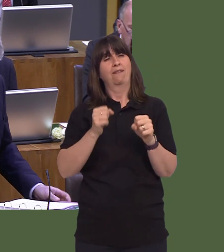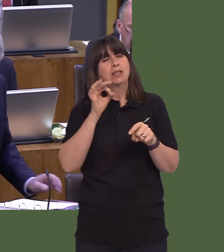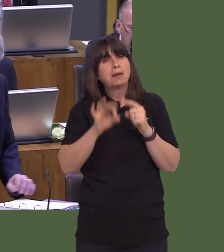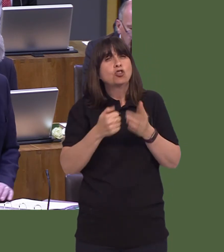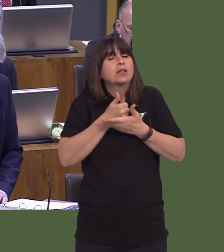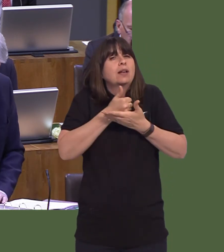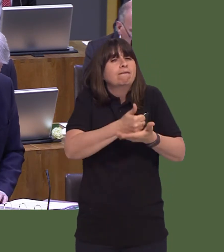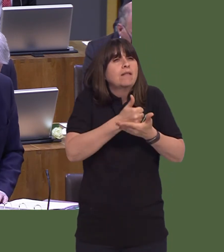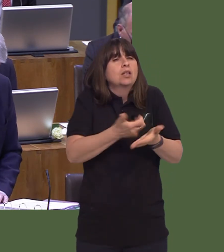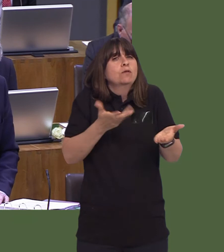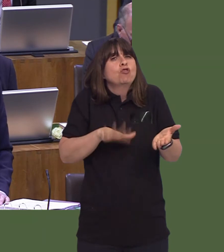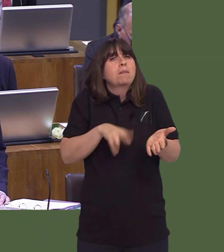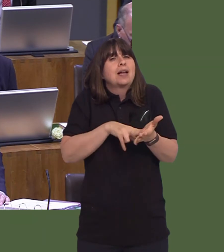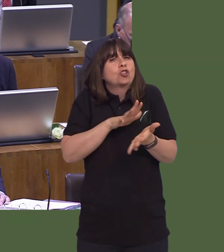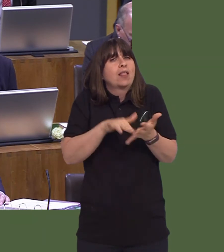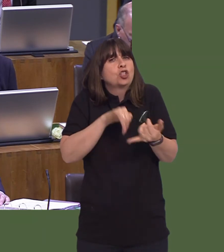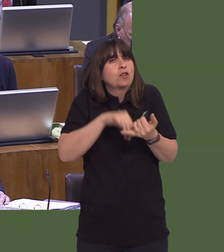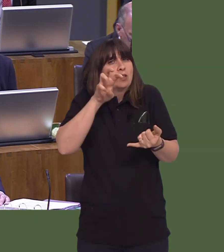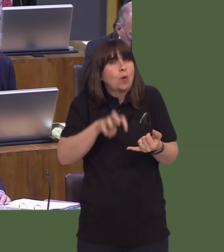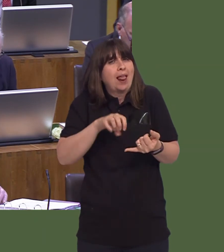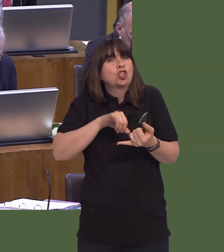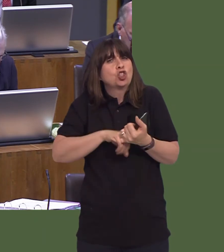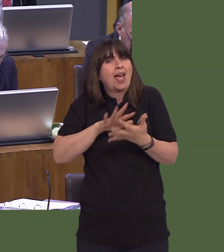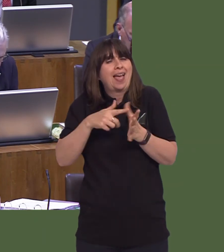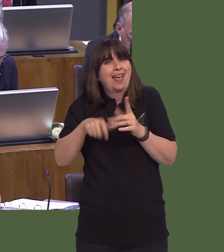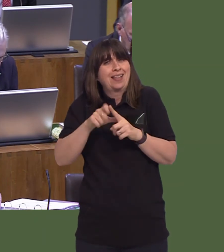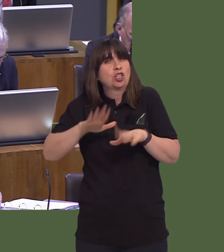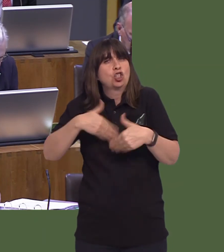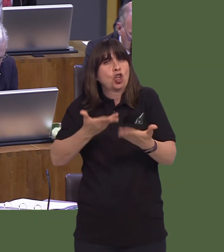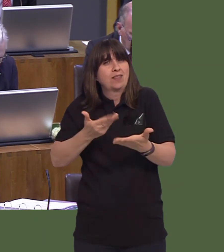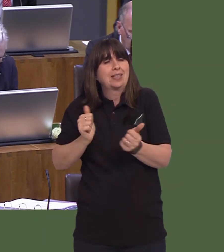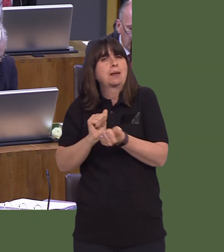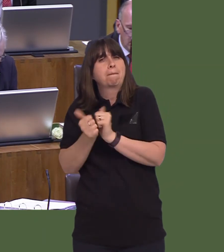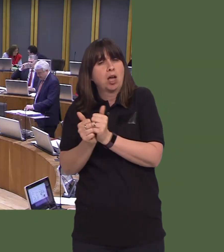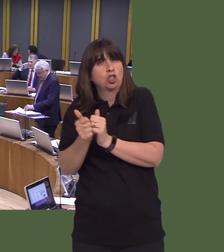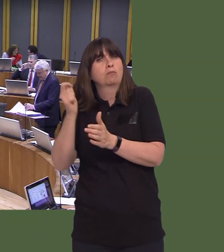Cymru', a gyda chyngor a chymorth arbenigol gwasanaethau caffael Partneriaeth Cydwasanaethau